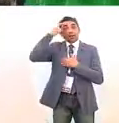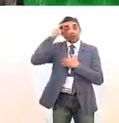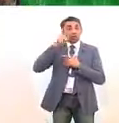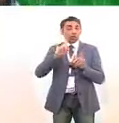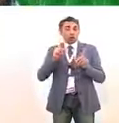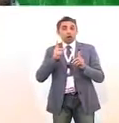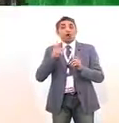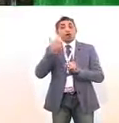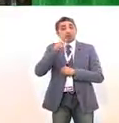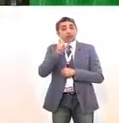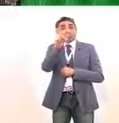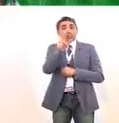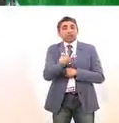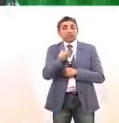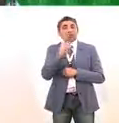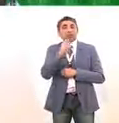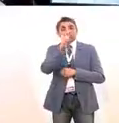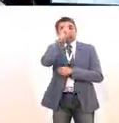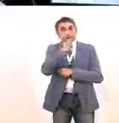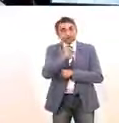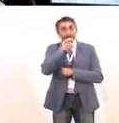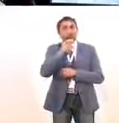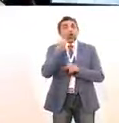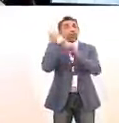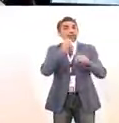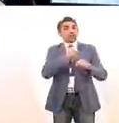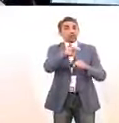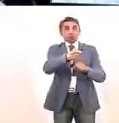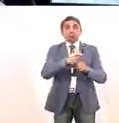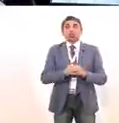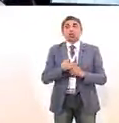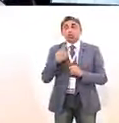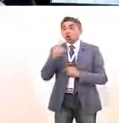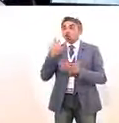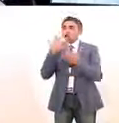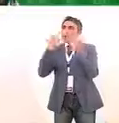persone che rispettano le Istituzioni, dico anche con la stessa chiarezza, con la stessa